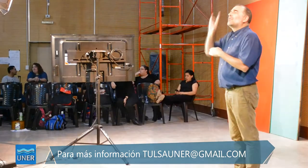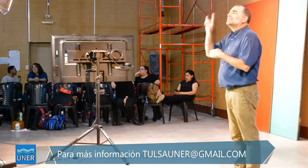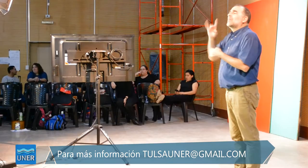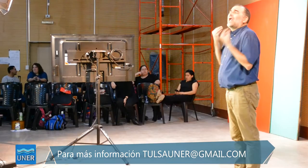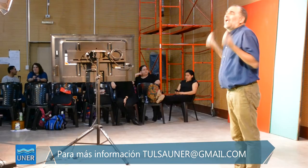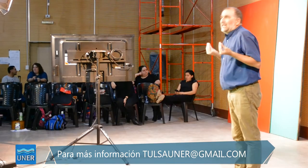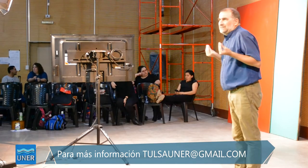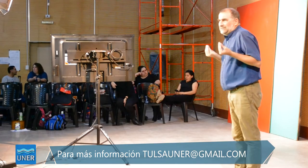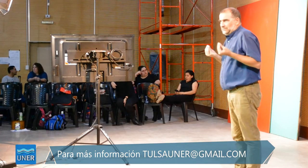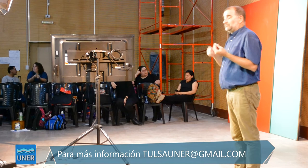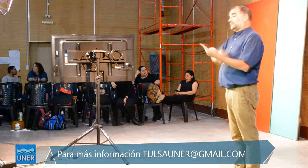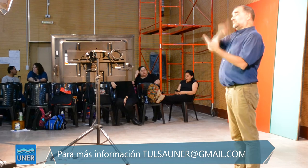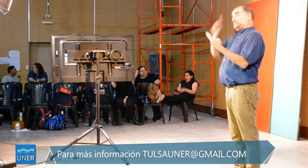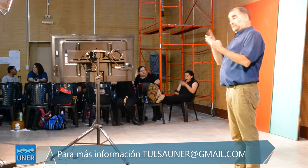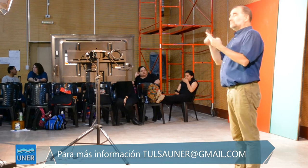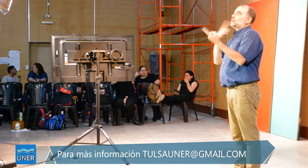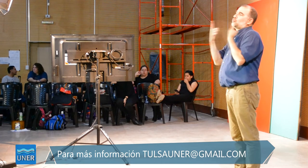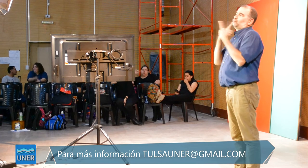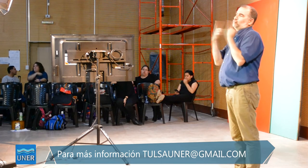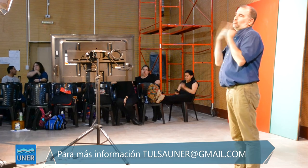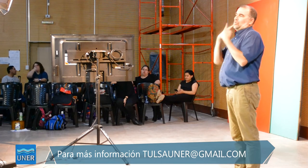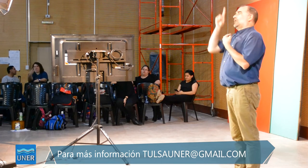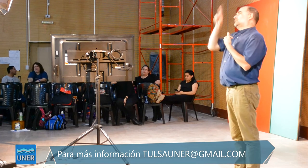visitaron el estudio del canal de televisión de la Universidad Nacional de Entre Ríos